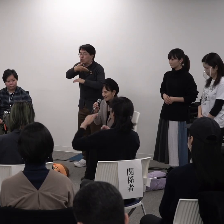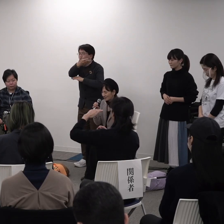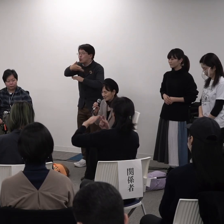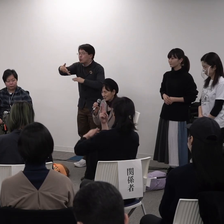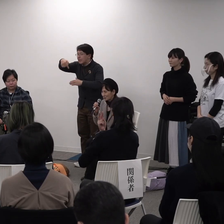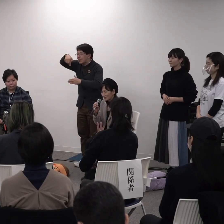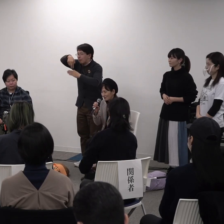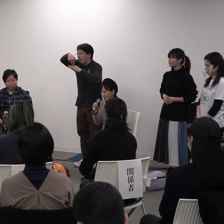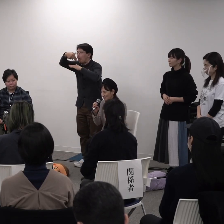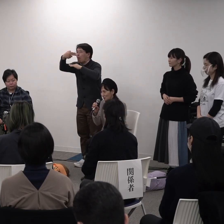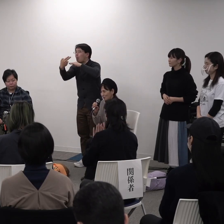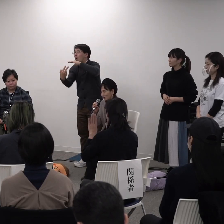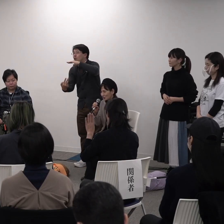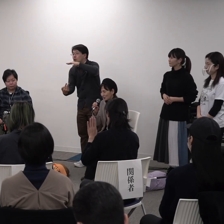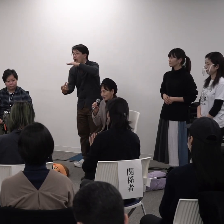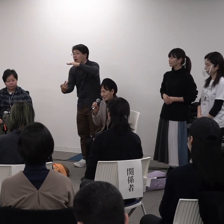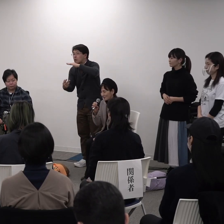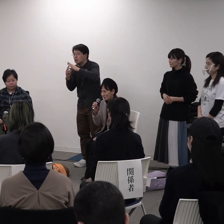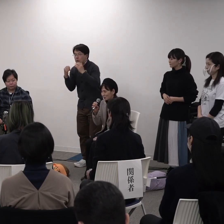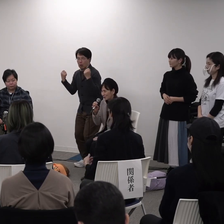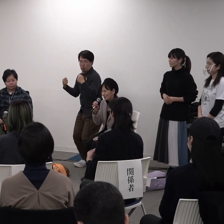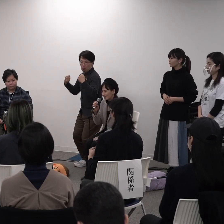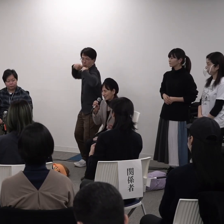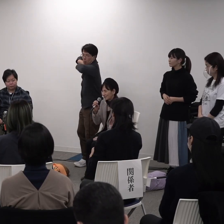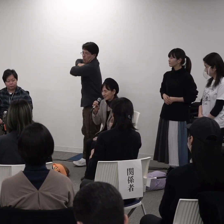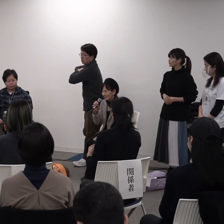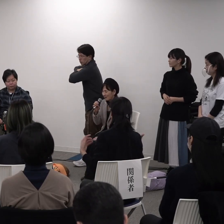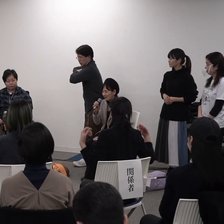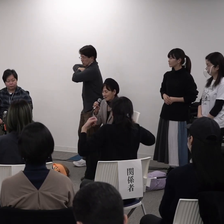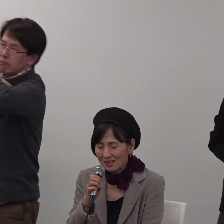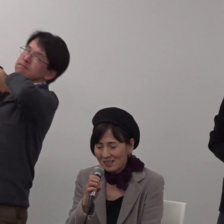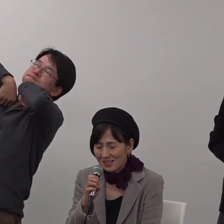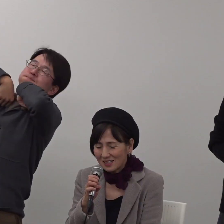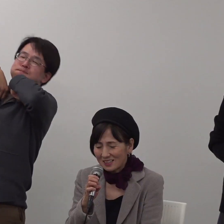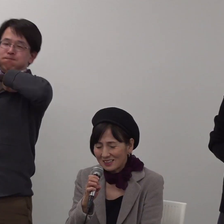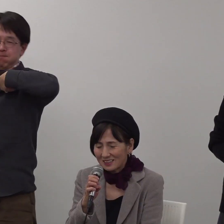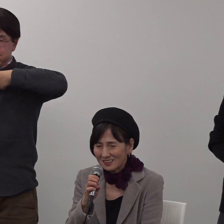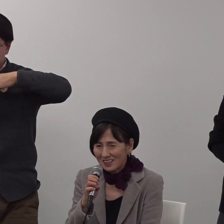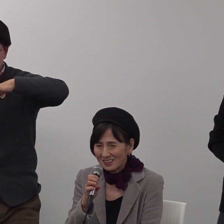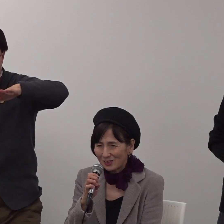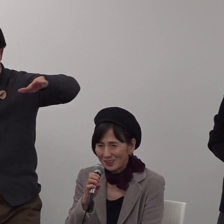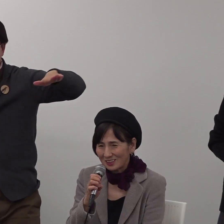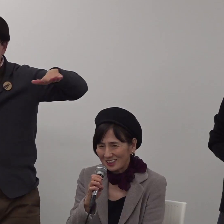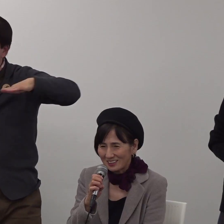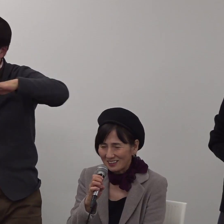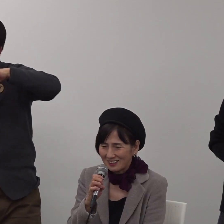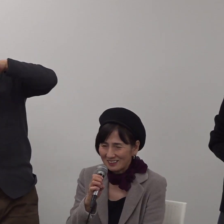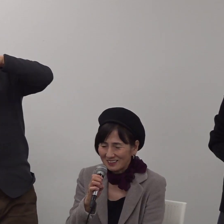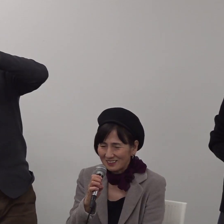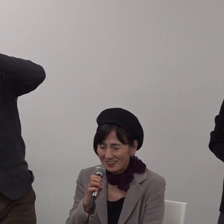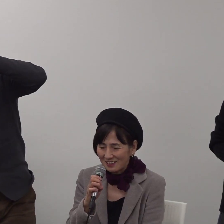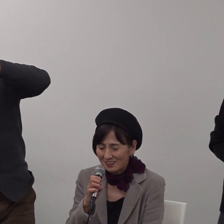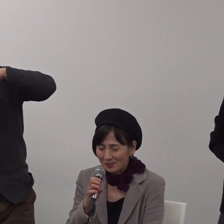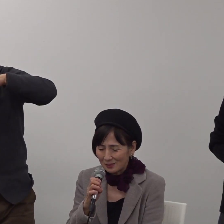そのときはボンベをしょって潜っていったんですが最高に素敵 だったんですね